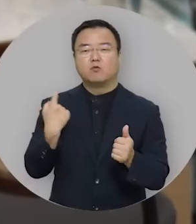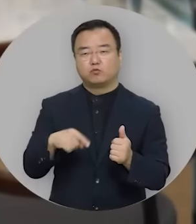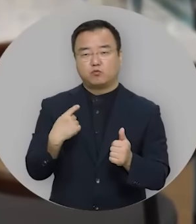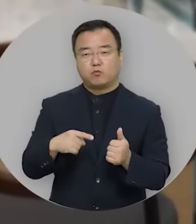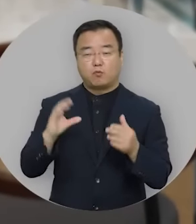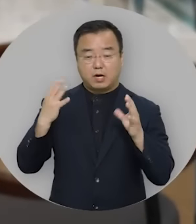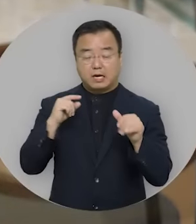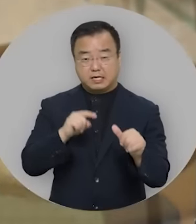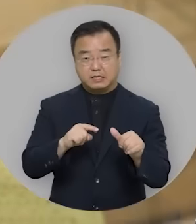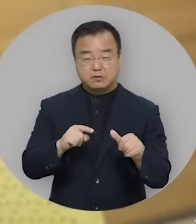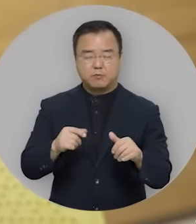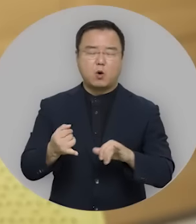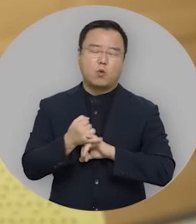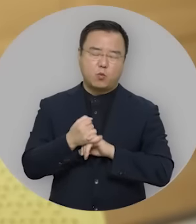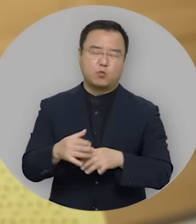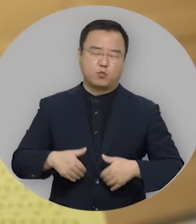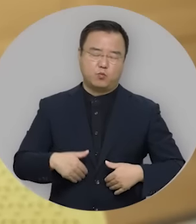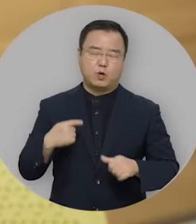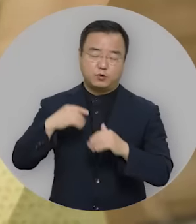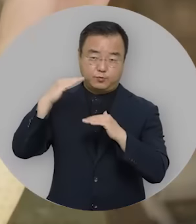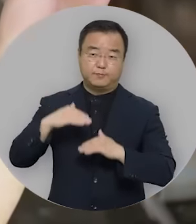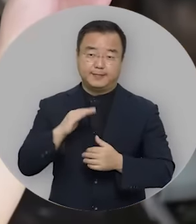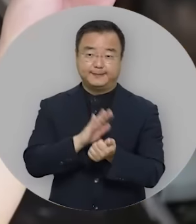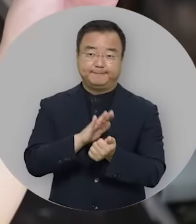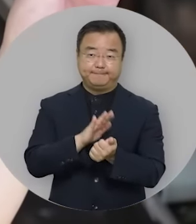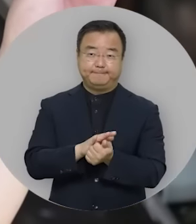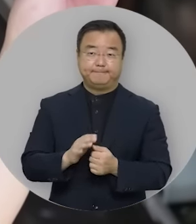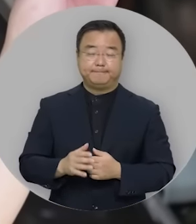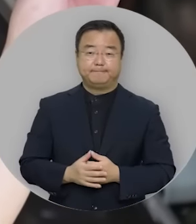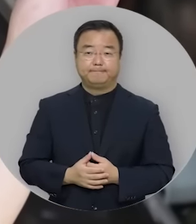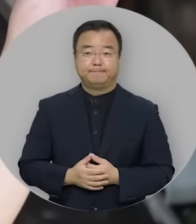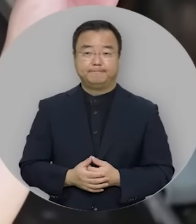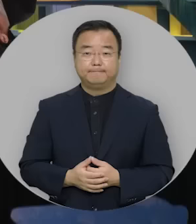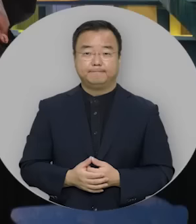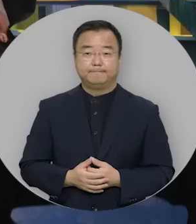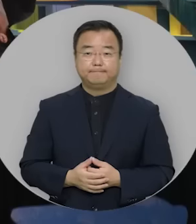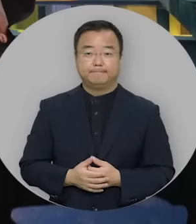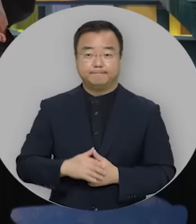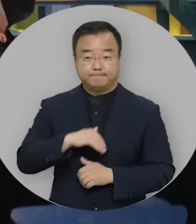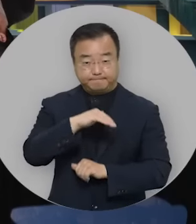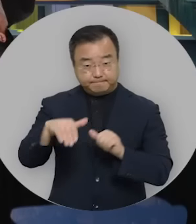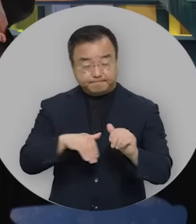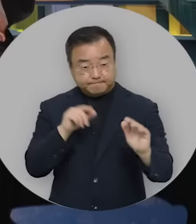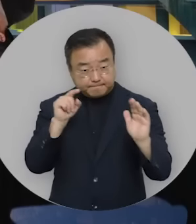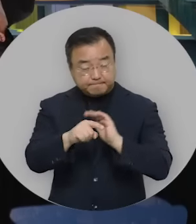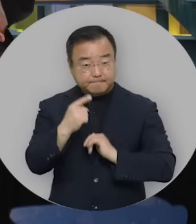아이들에게 꼭 필요한 과정이자 도움입니다. 교육 현장을 다녀왔는데